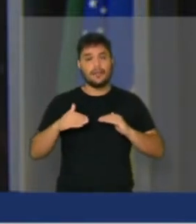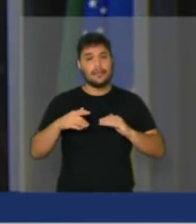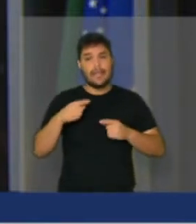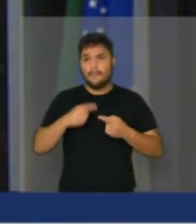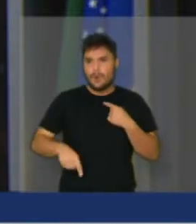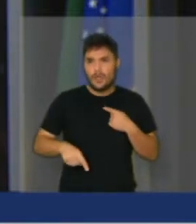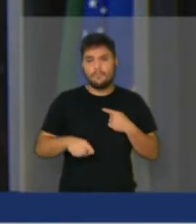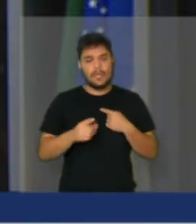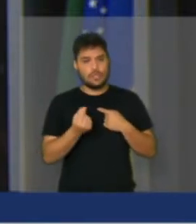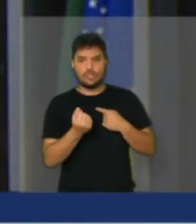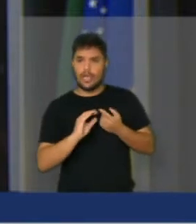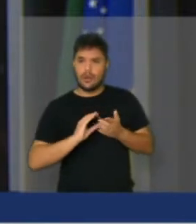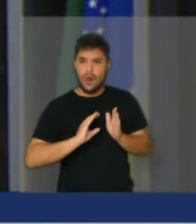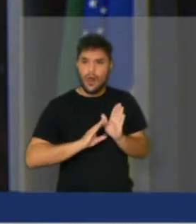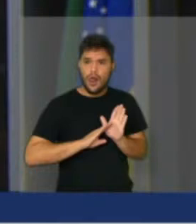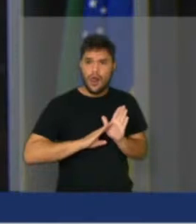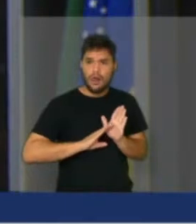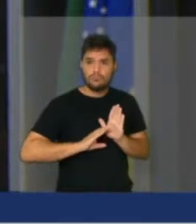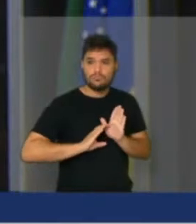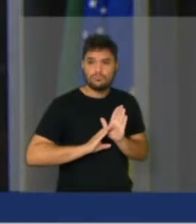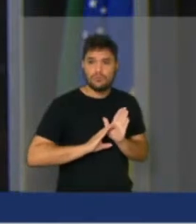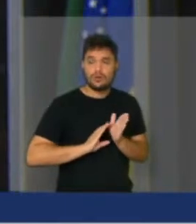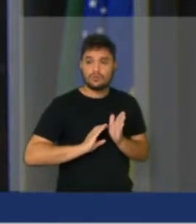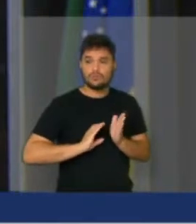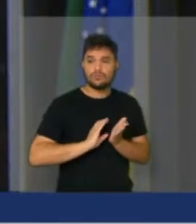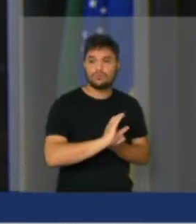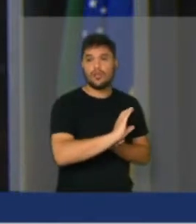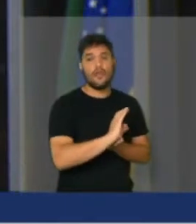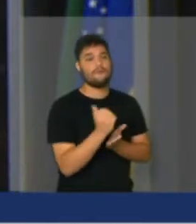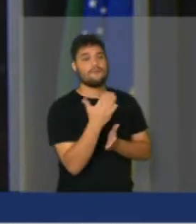FINANCEIRA NO EXTERIOR. QUE PODE SER EM QUALQUER GOVERNO, EM QUALQUER, COM QUALQUER